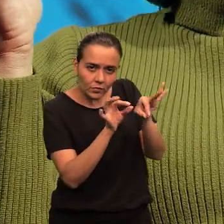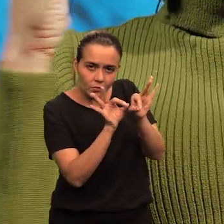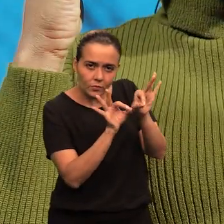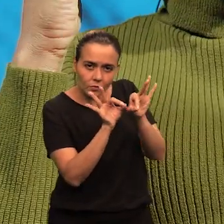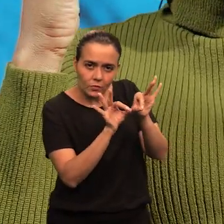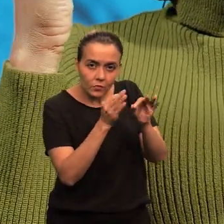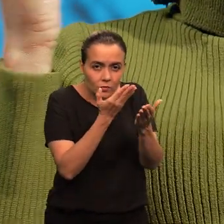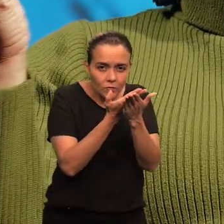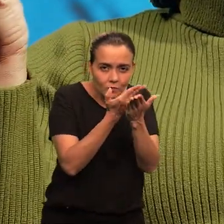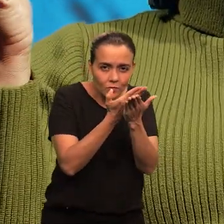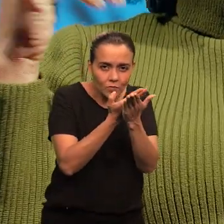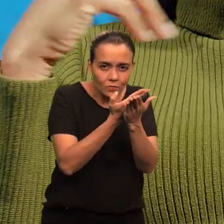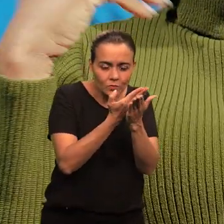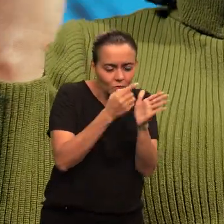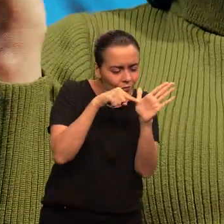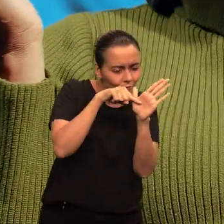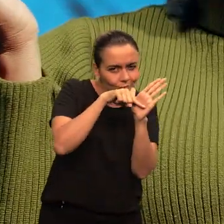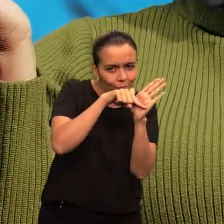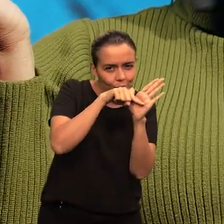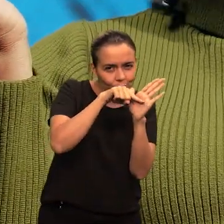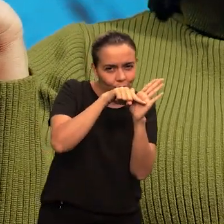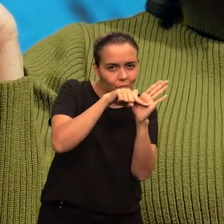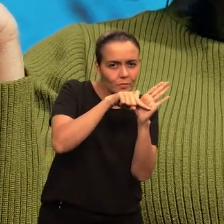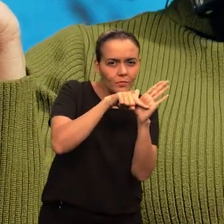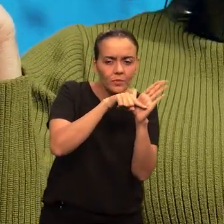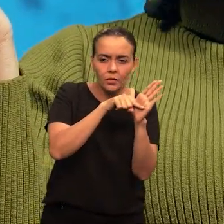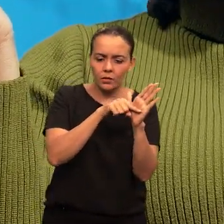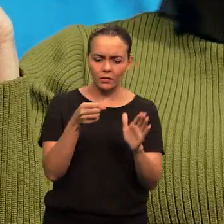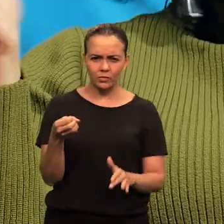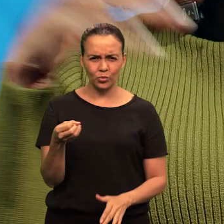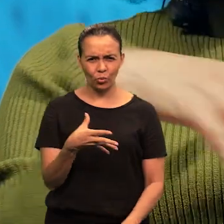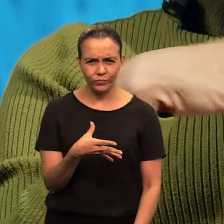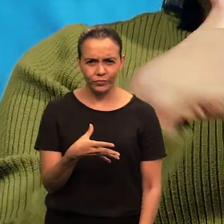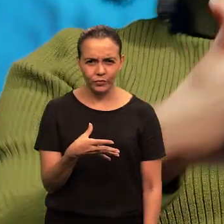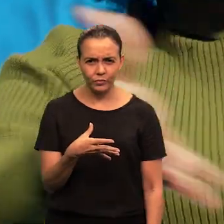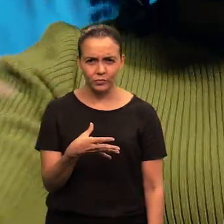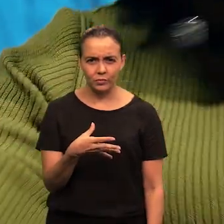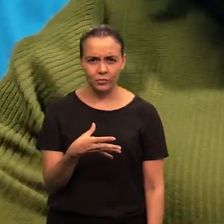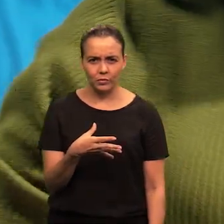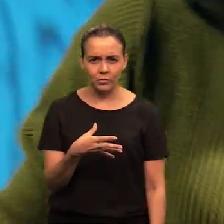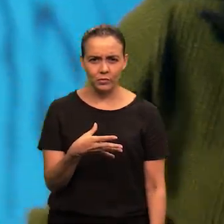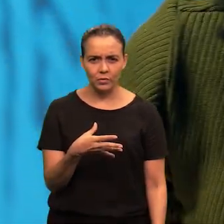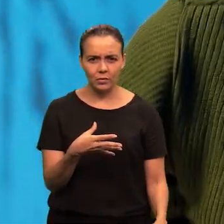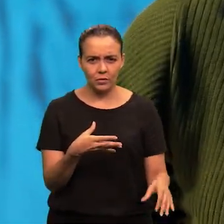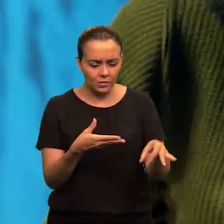pela medicina. E por que foi mapeado pela medicina recentemente? Um negócio que tem 20 centímetros.